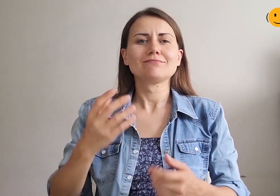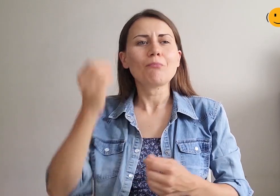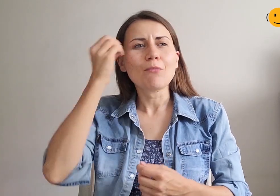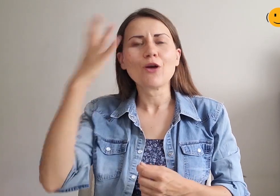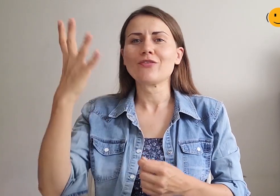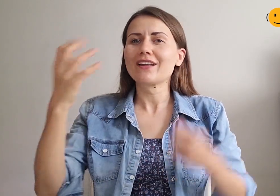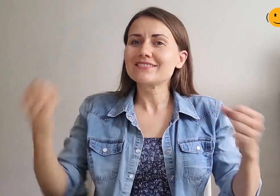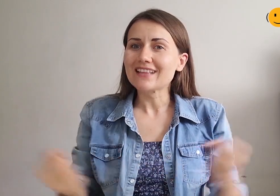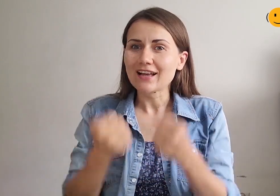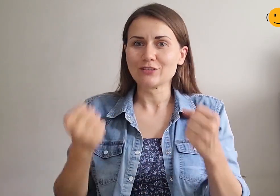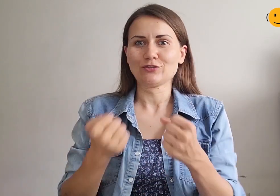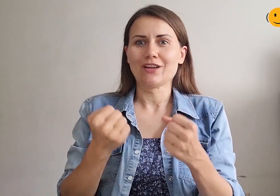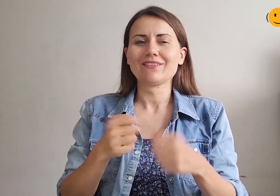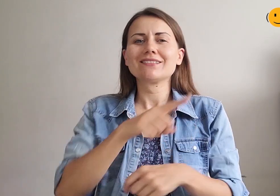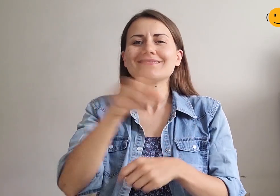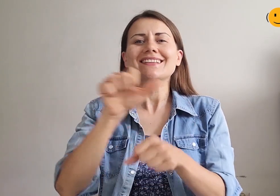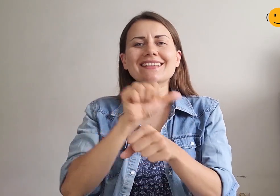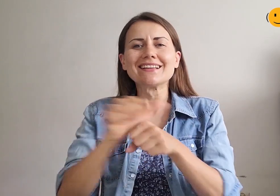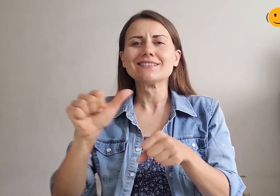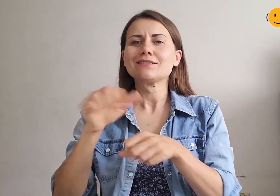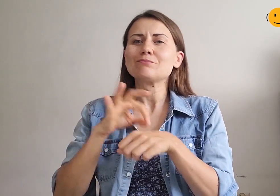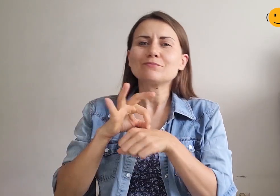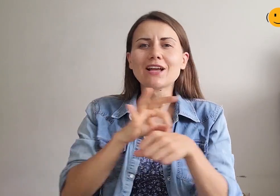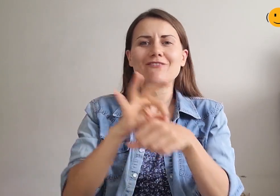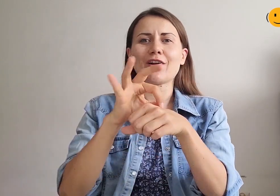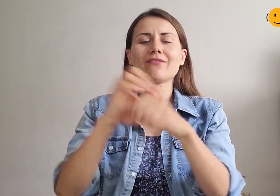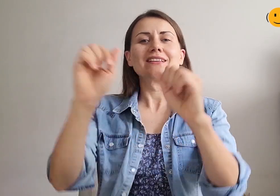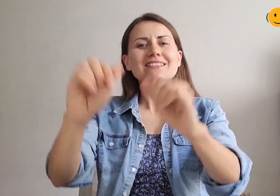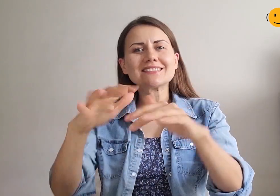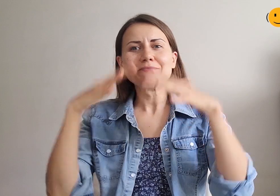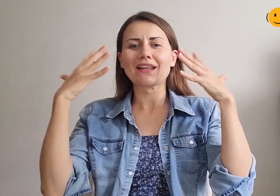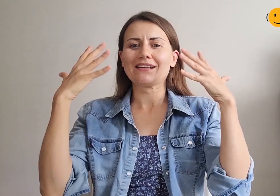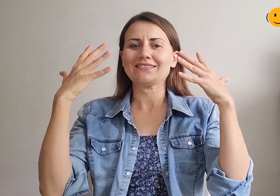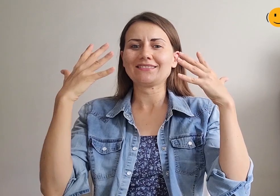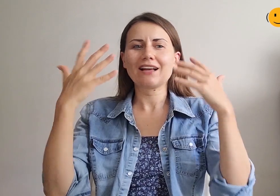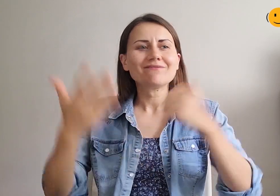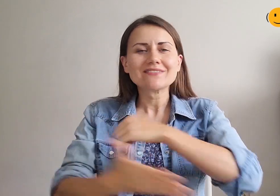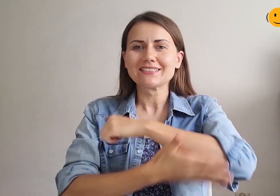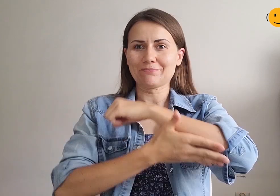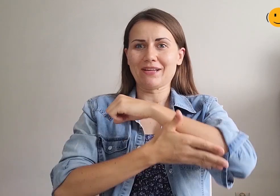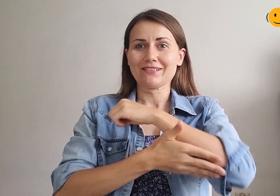mądrość i zaangażowanie. Jesteście dla nas przewodnikami, inspiracją i wsparciem.